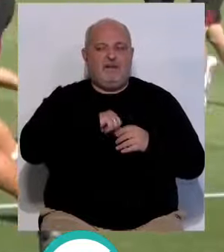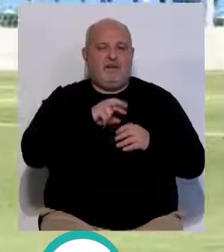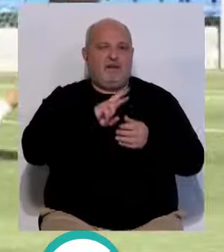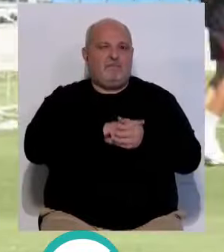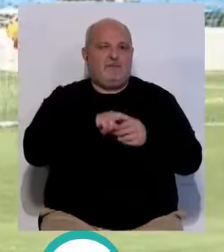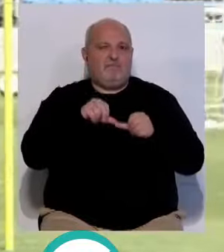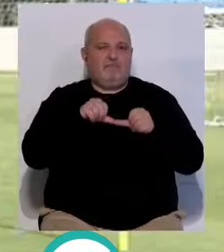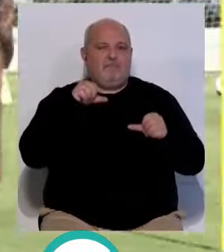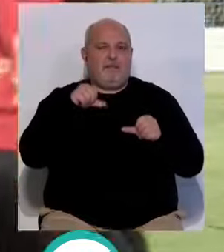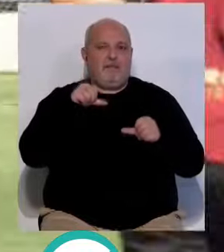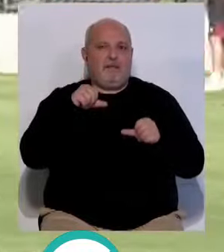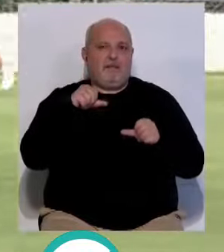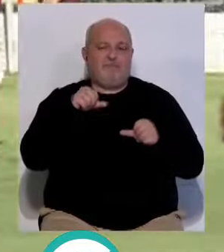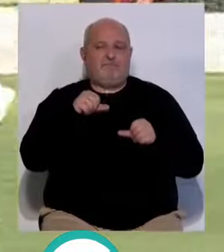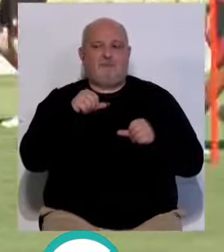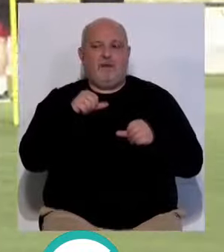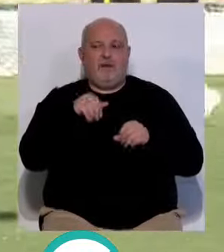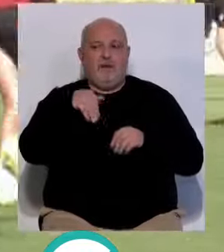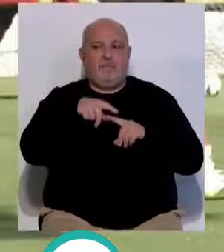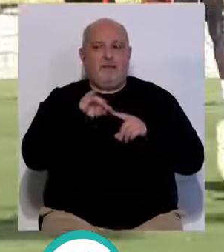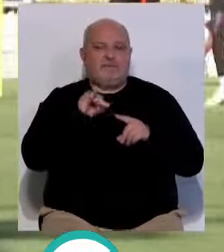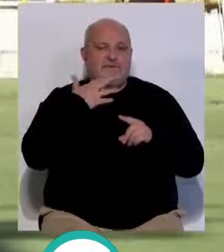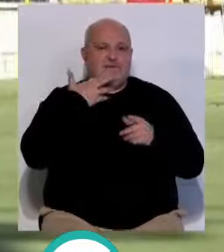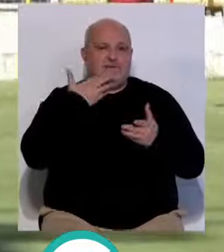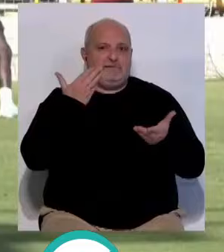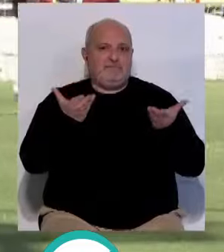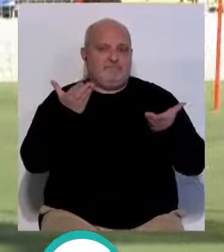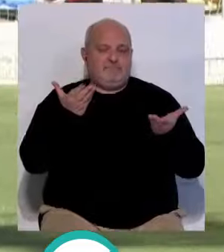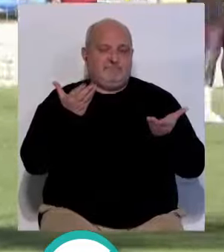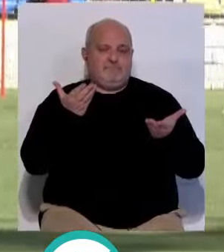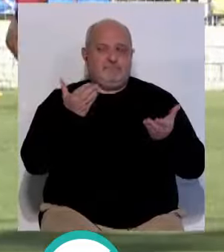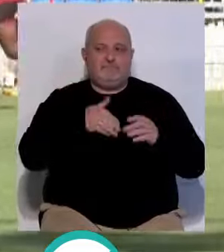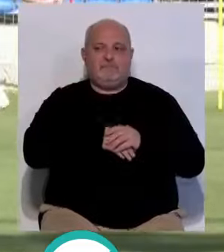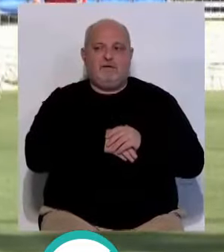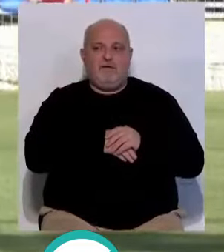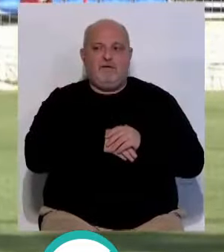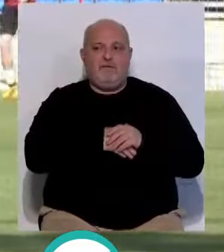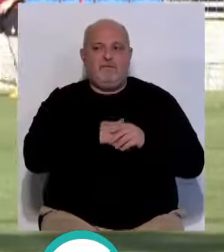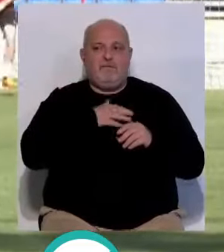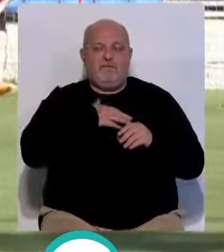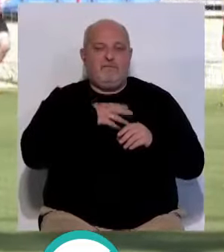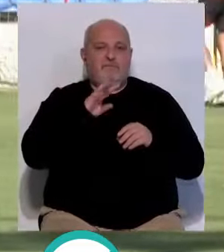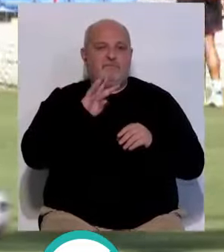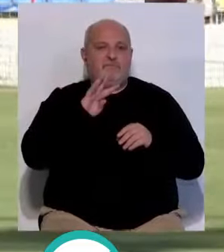de viendo lo que te ha dado Gómez Cos siem Gómez yo hubiese metido su cuarto de hora 20 minutos